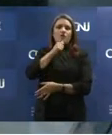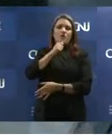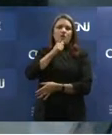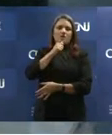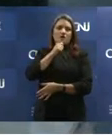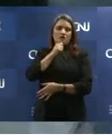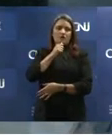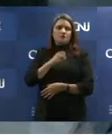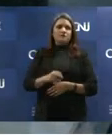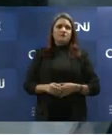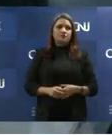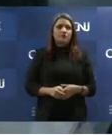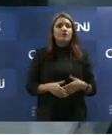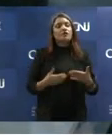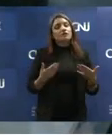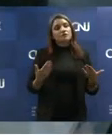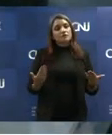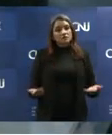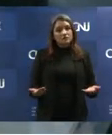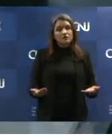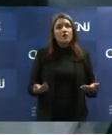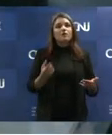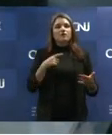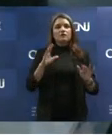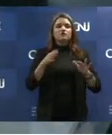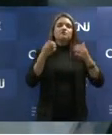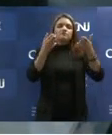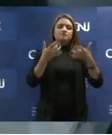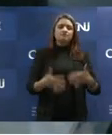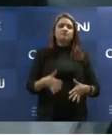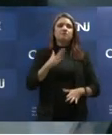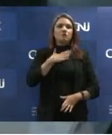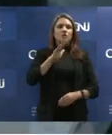suficientemente descritos neste voto e na minuta de portaria que o acompanha